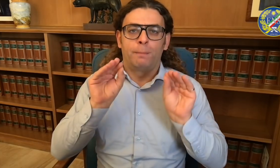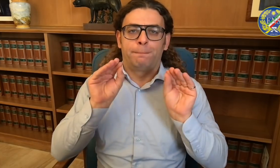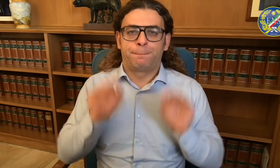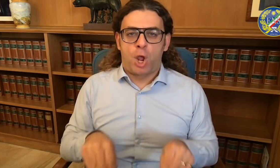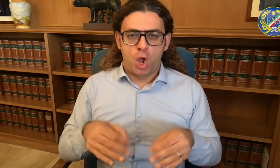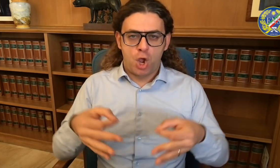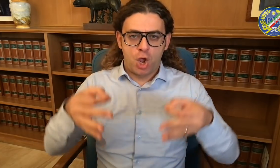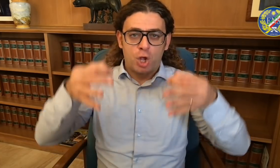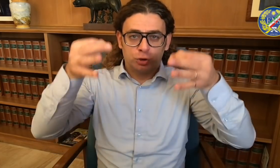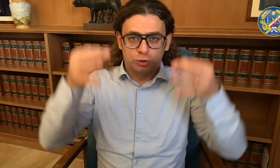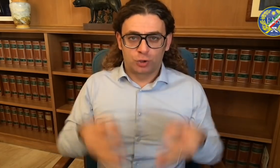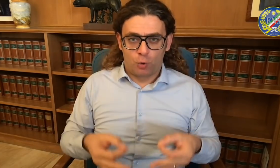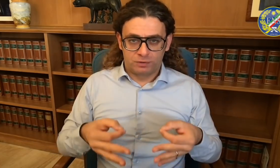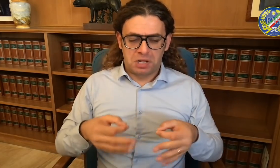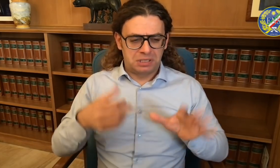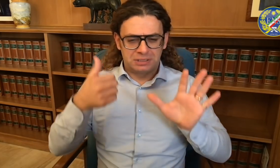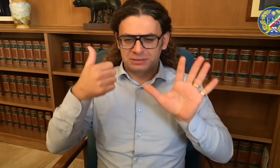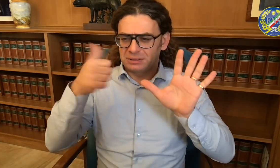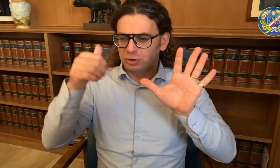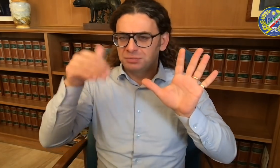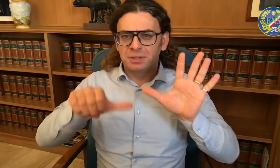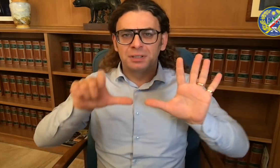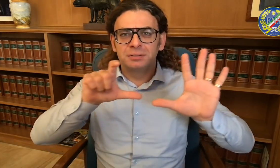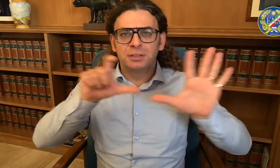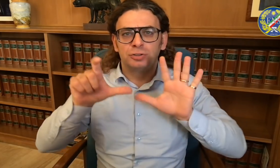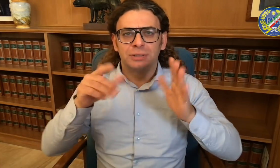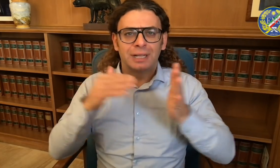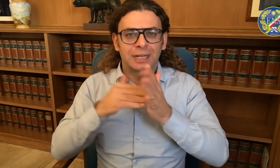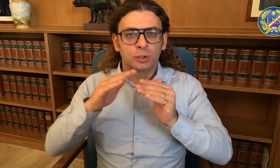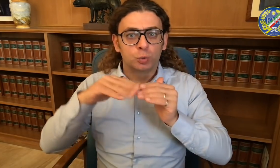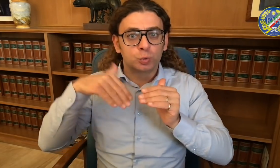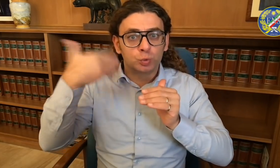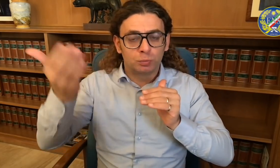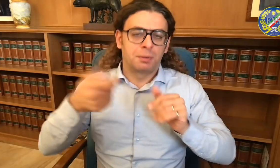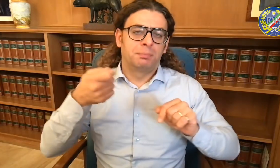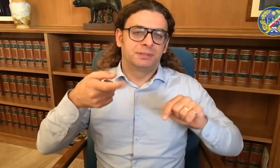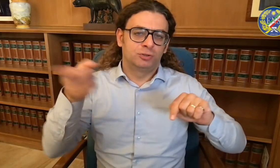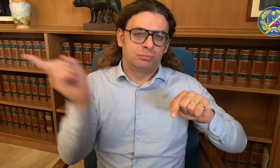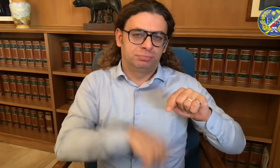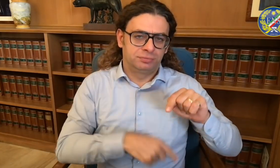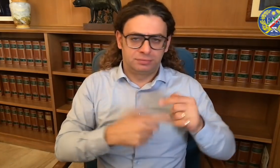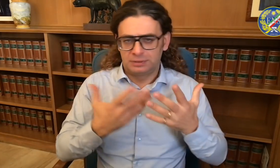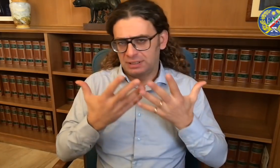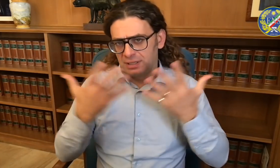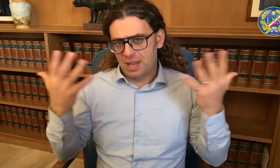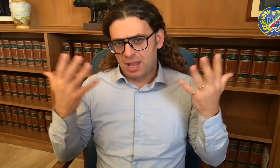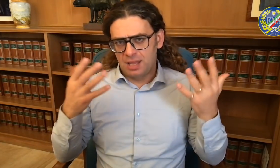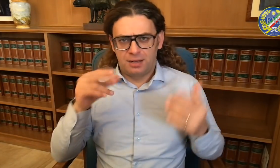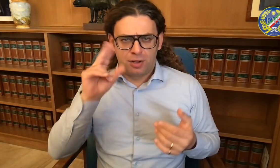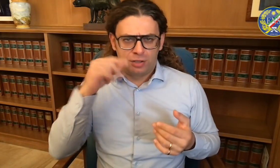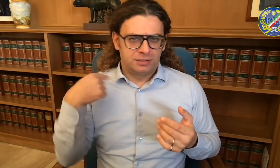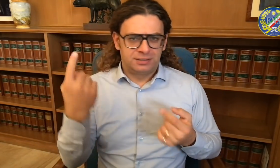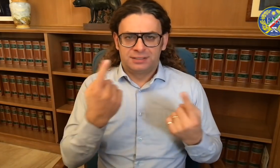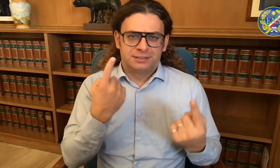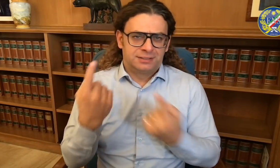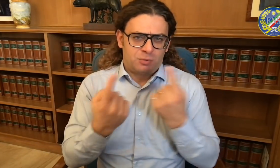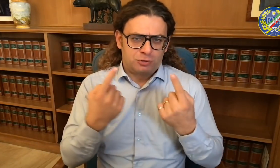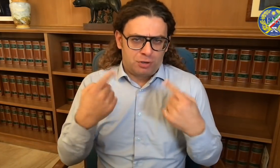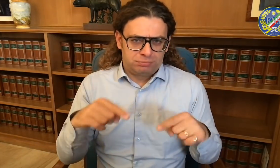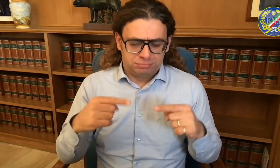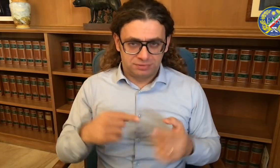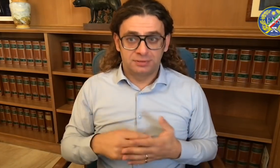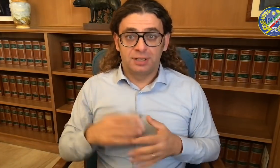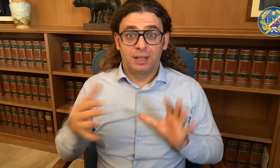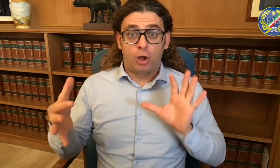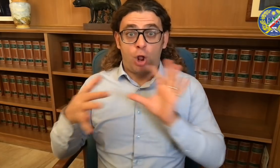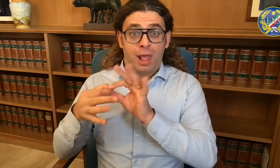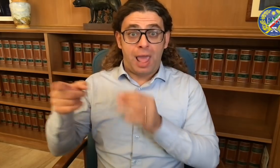collocamento lavorativo superando la cifra di € 16.700 circa di reddito, come già noto.